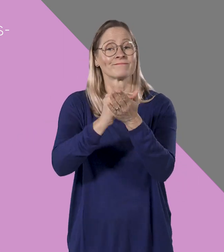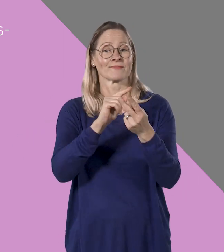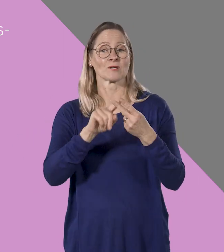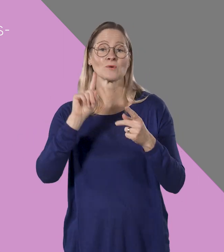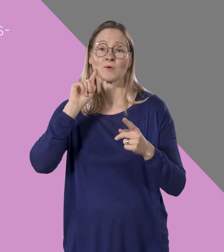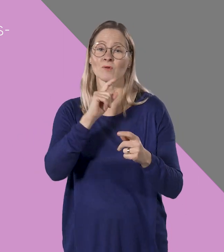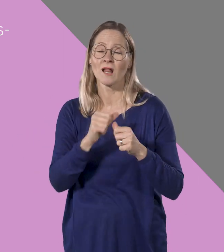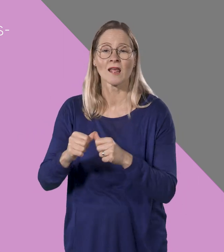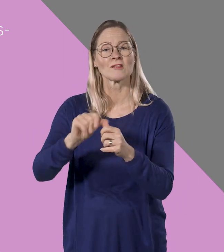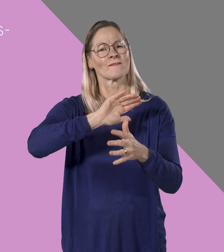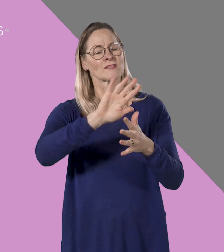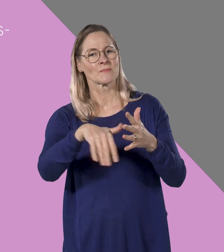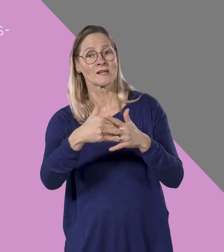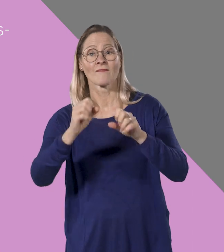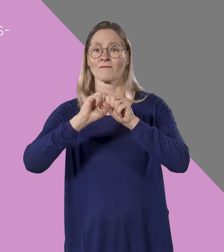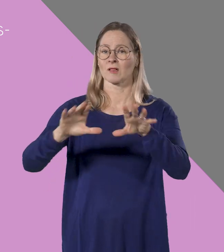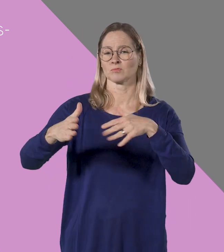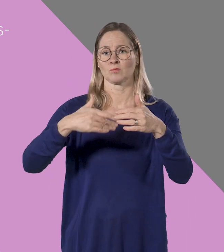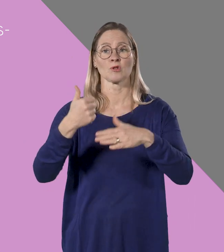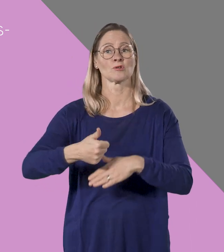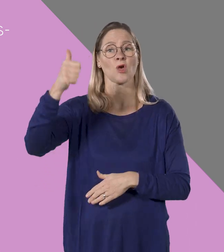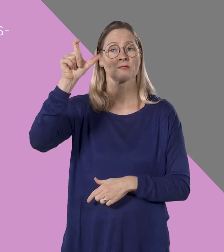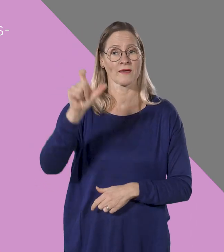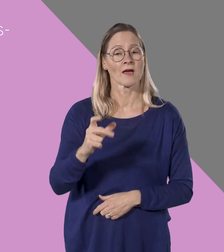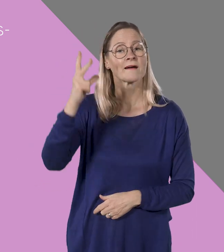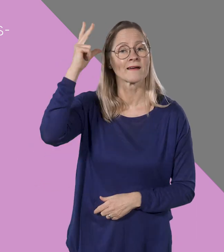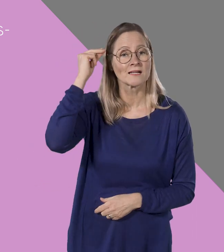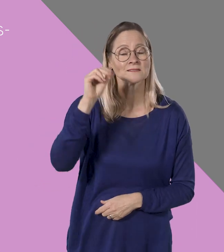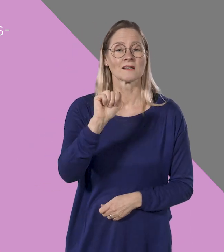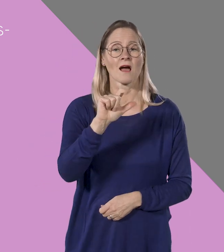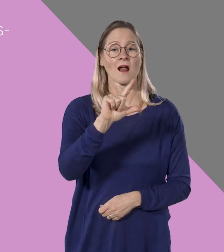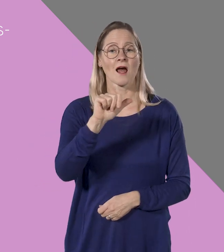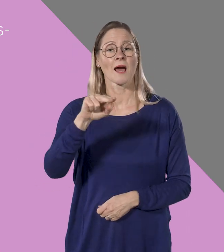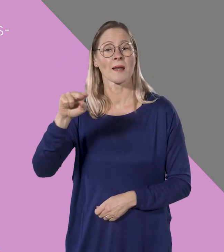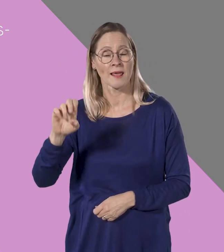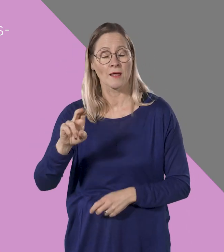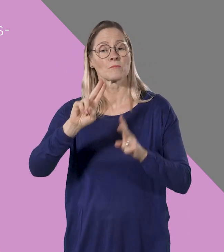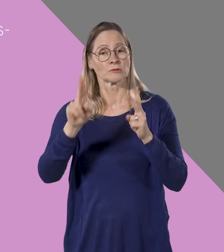Kuurojen Liiton viittomakieli- ja vaikuttamistyön johtaja Kaisa Alanne -